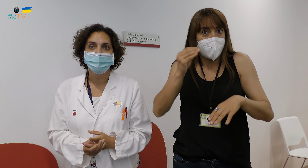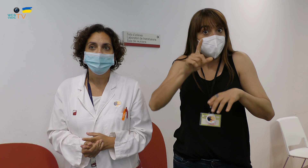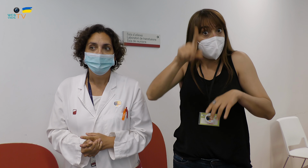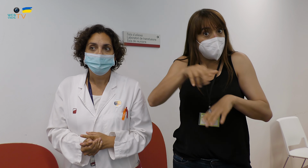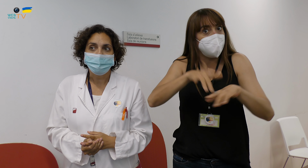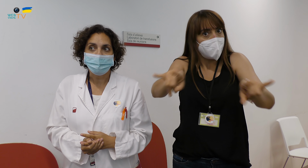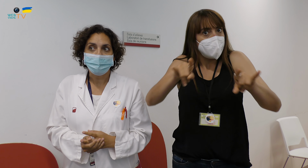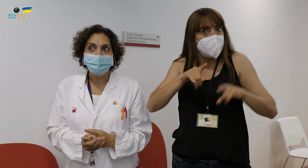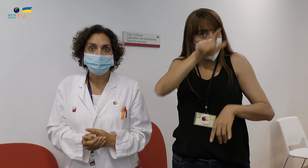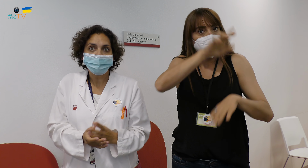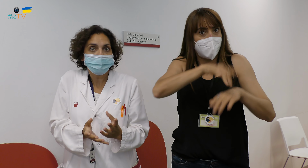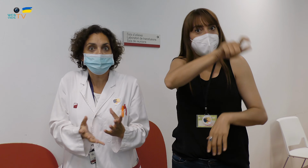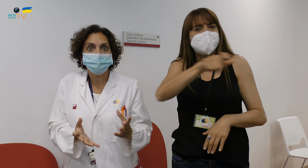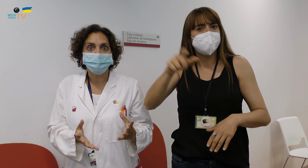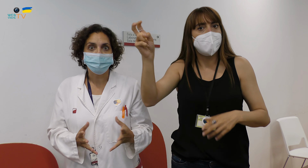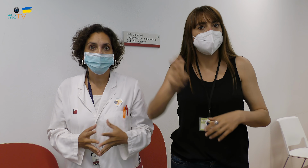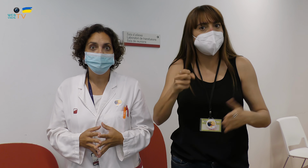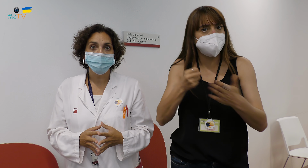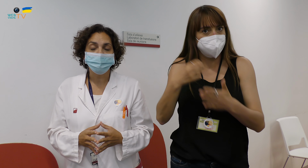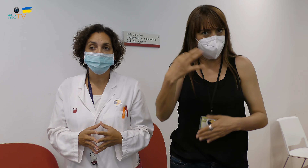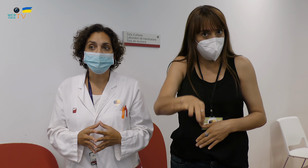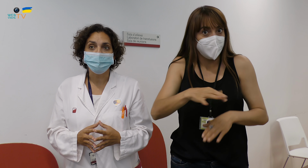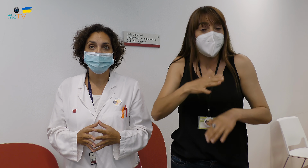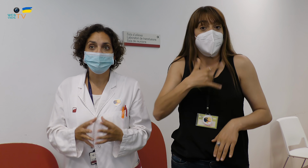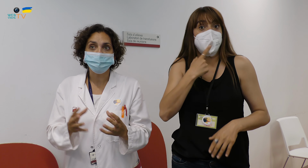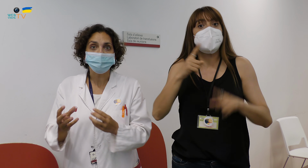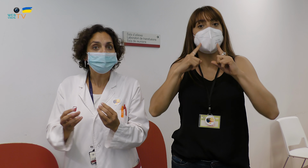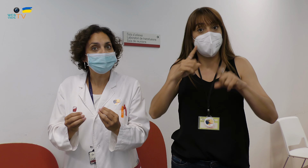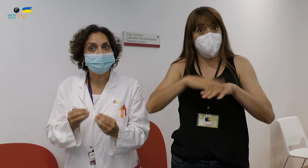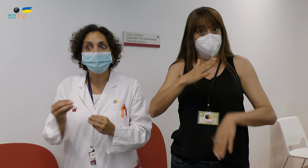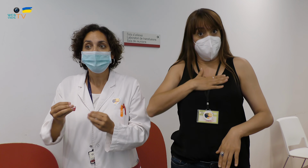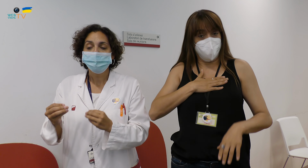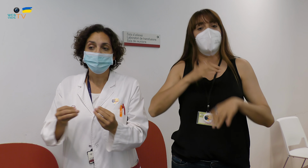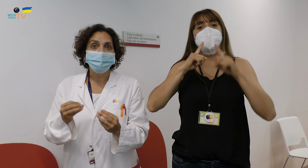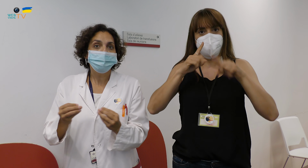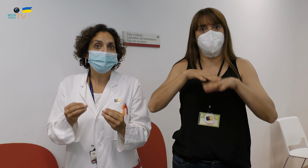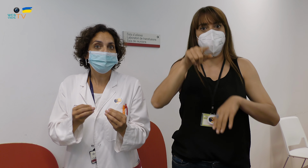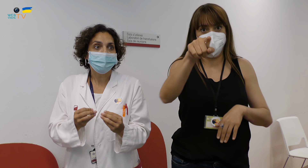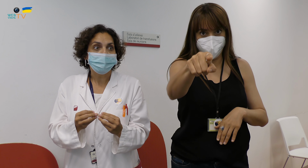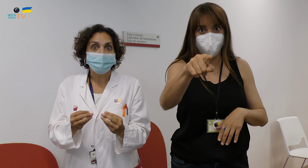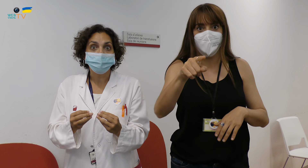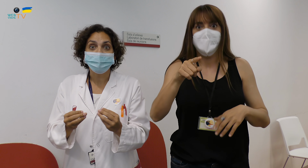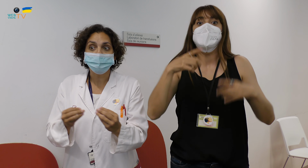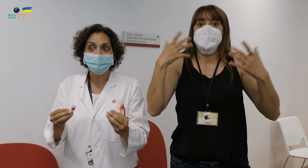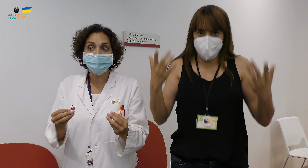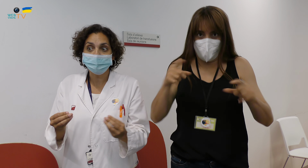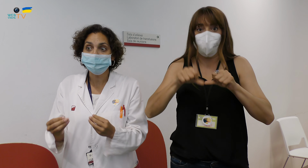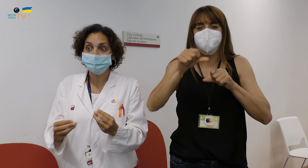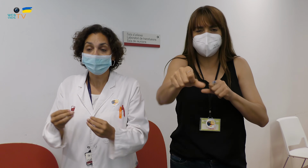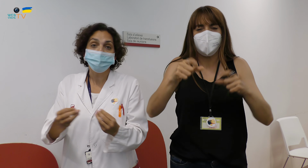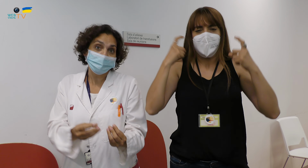de sang per a qualsevol persona, no? I això implica posar en marxa algunes mesures.